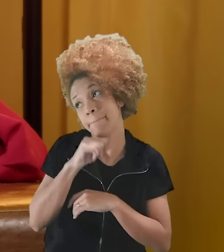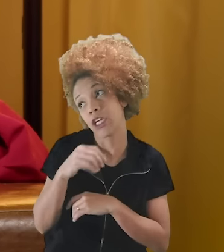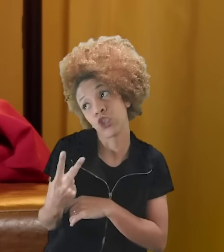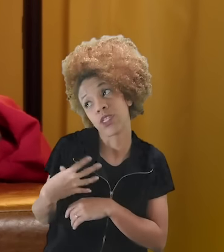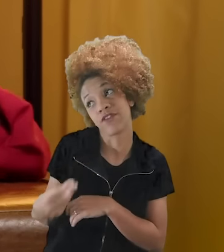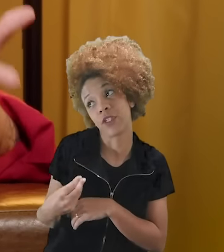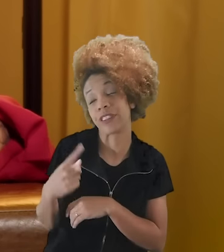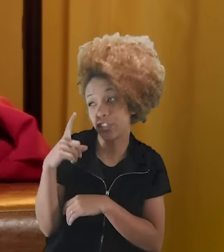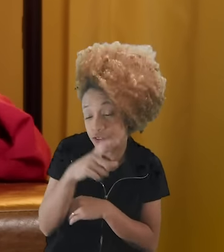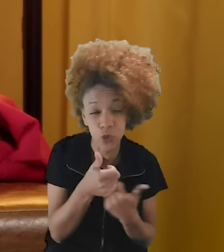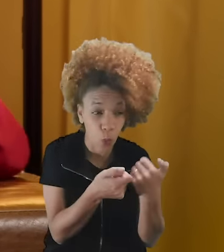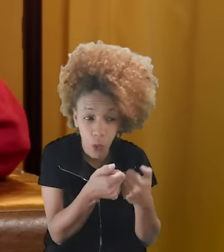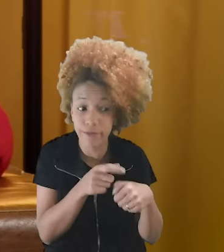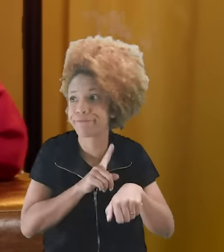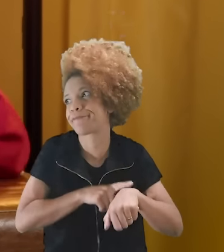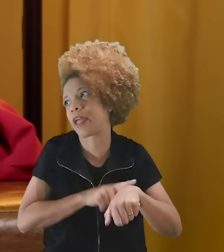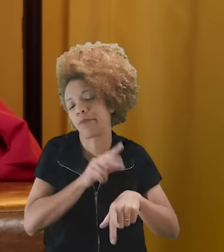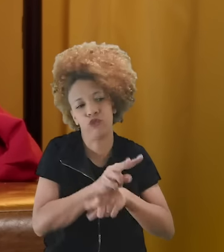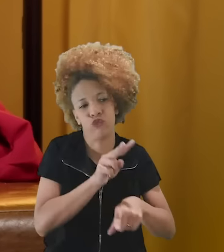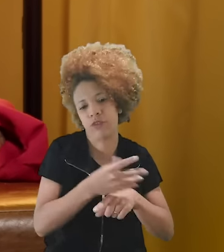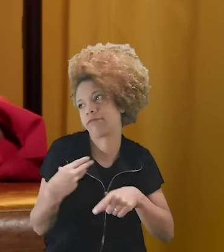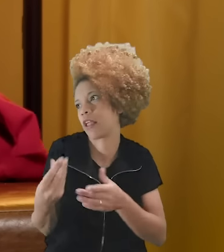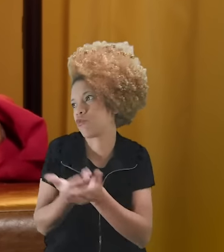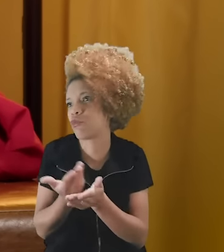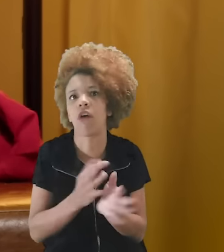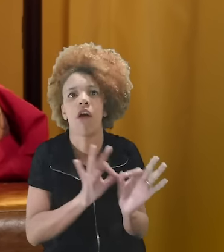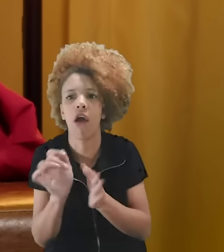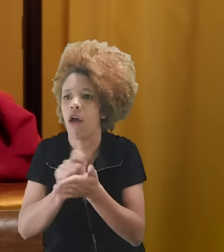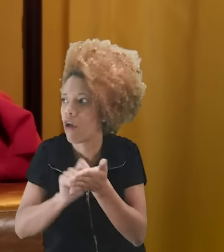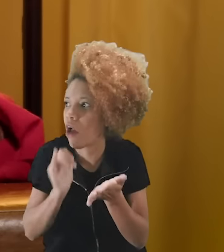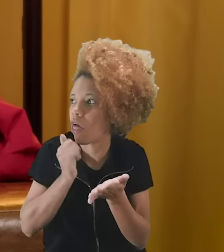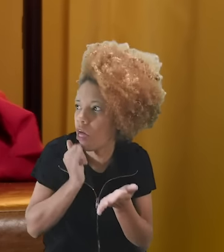crianças então é bem complicado jogar ainda nesse tempo né de estudo desisti de de narrar e